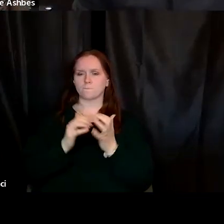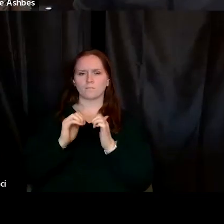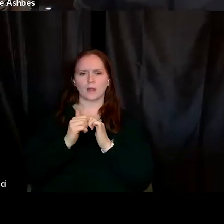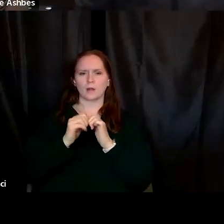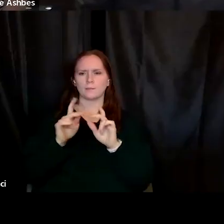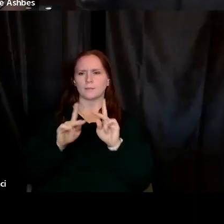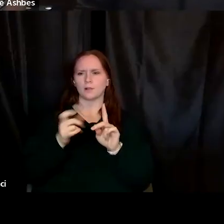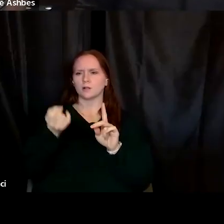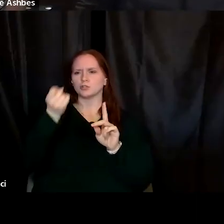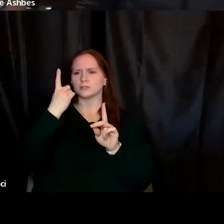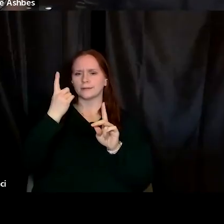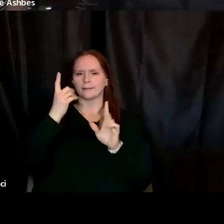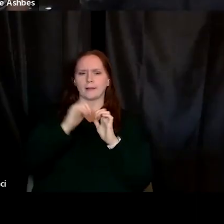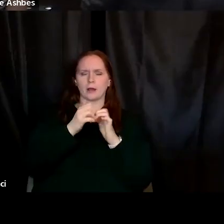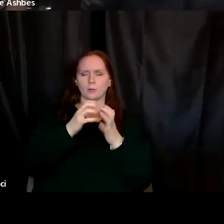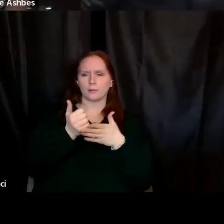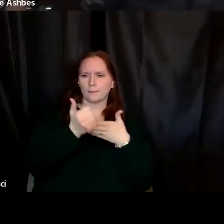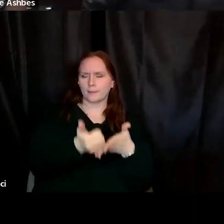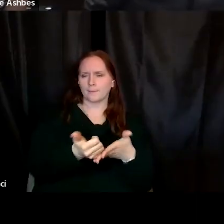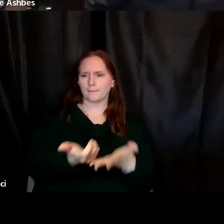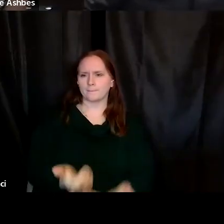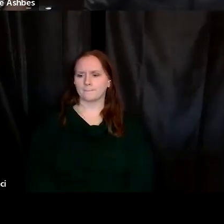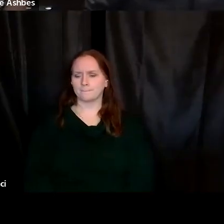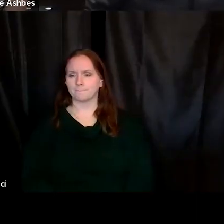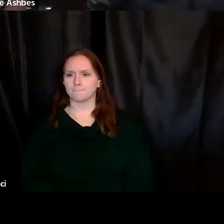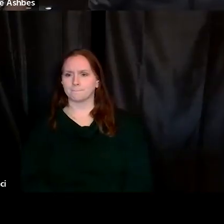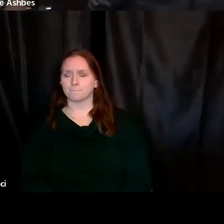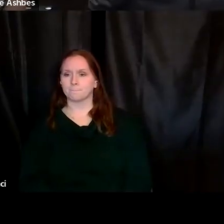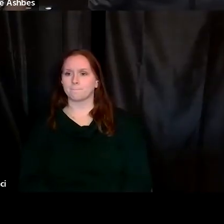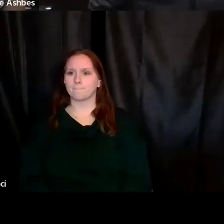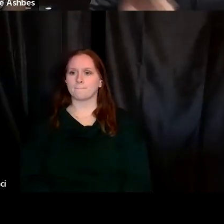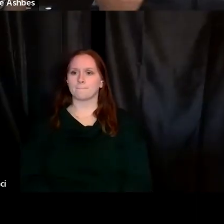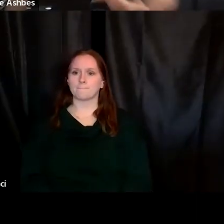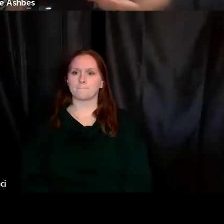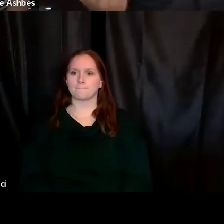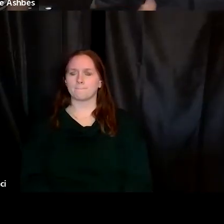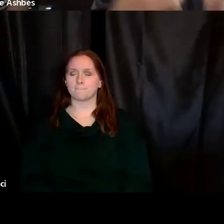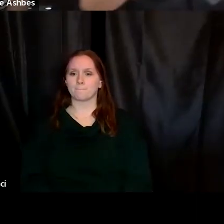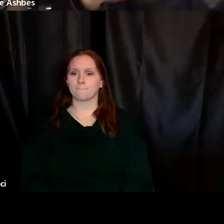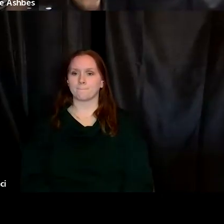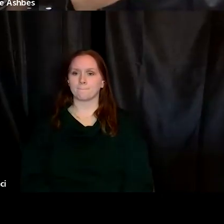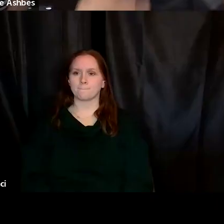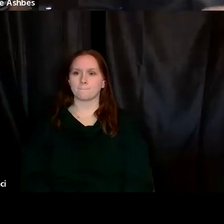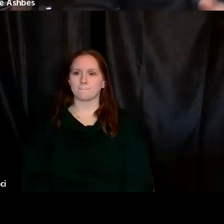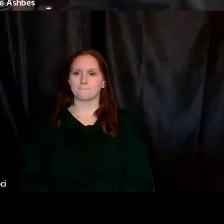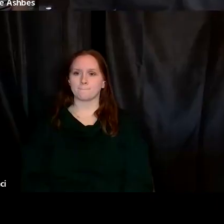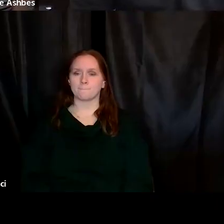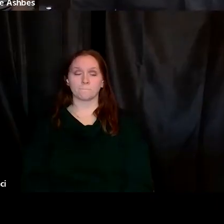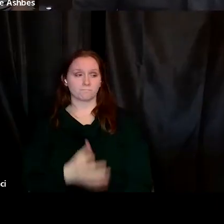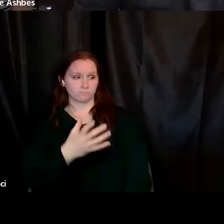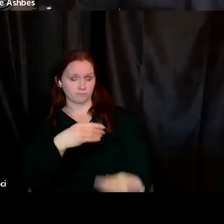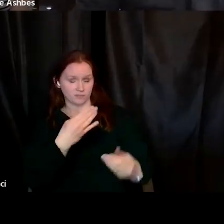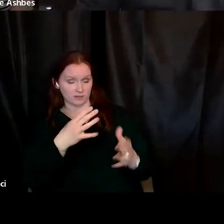Tal vez el gerente de distrito sepa sobre SOAR y tal vez algunos de los nuevos empleados aprendan sobre SOAR